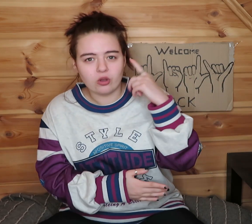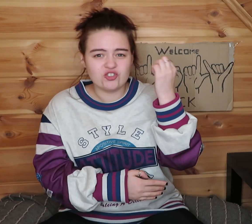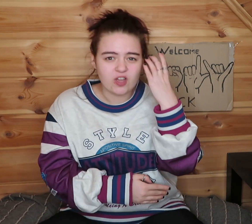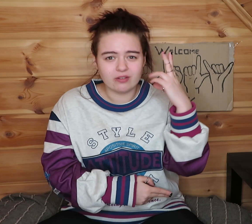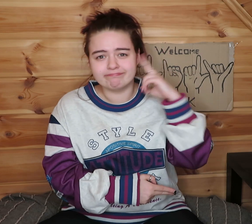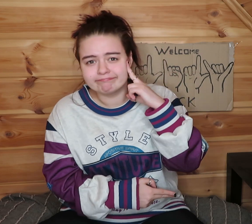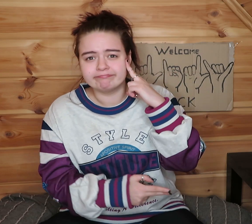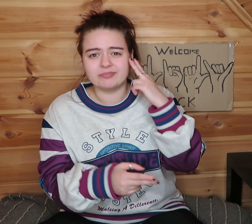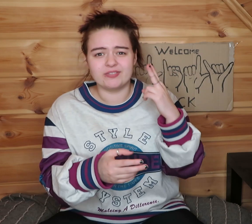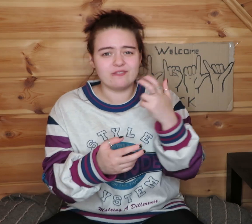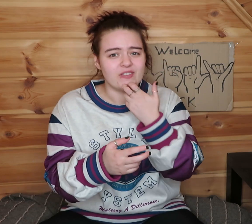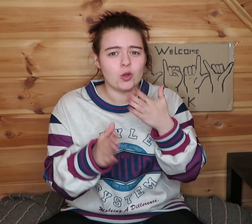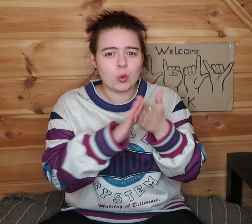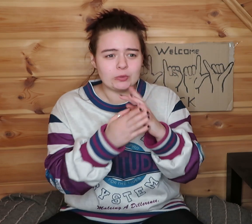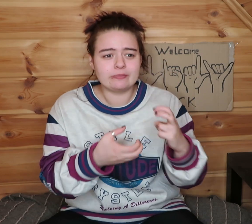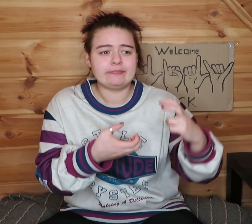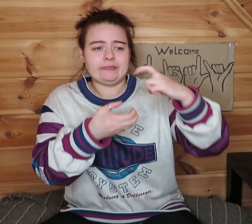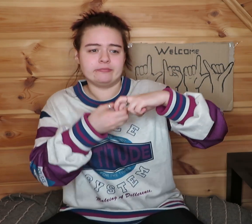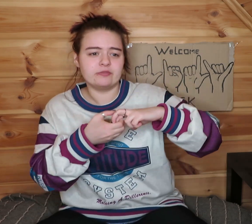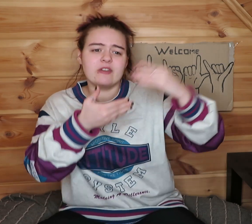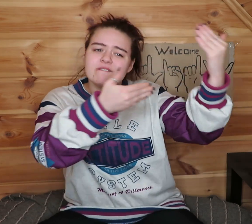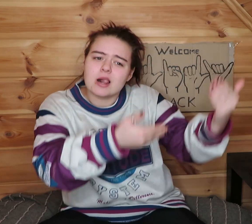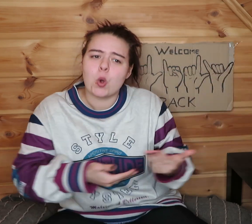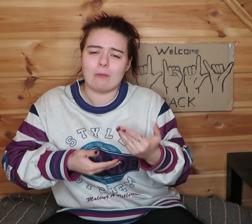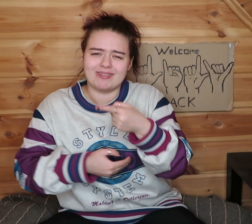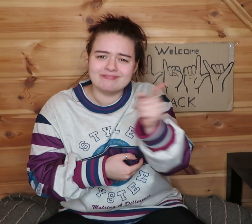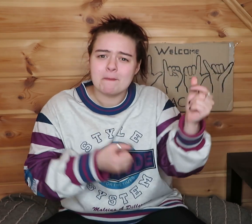Das Hörende, Schwerhörige oder Gehörlose, die in die Community wollen willkommen werden.